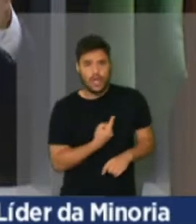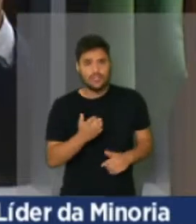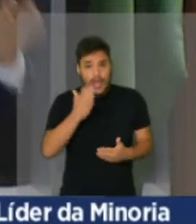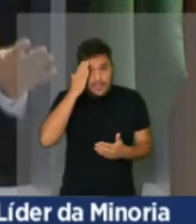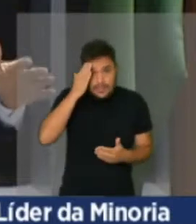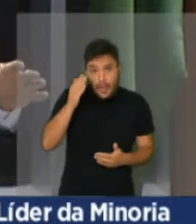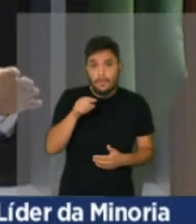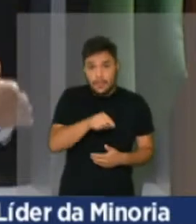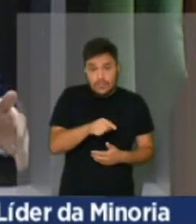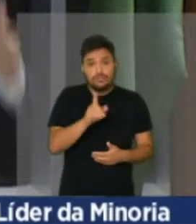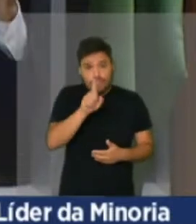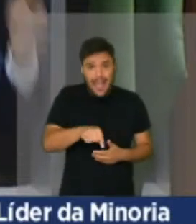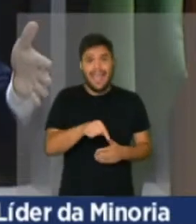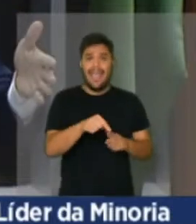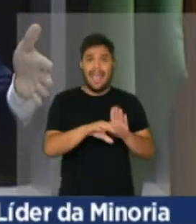JÁ É GRAVE. JÁ DEVERIA GERAR DEMISSÃO, PORQUE NÃO